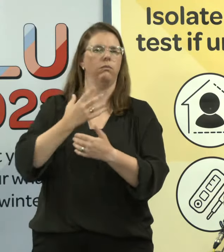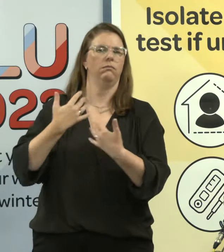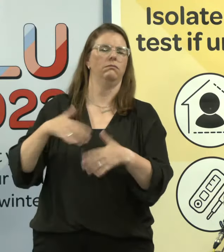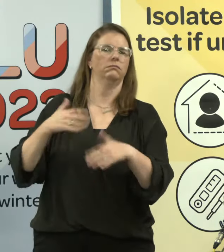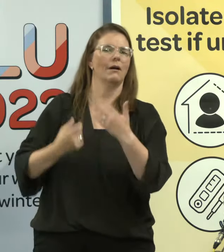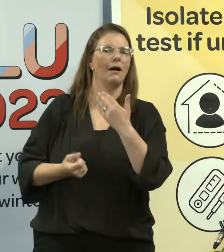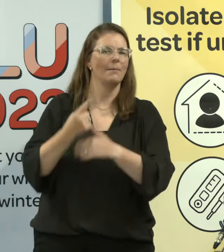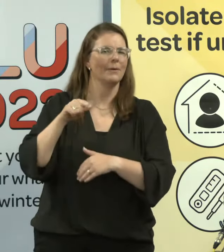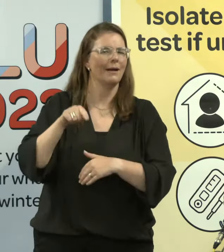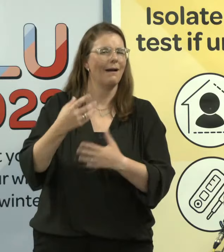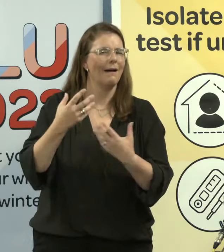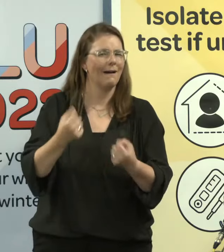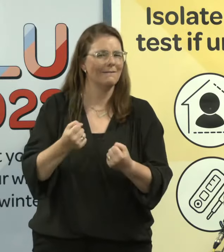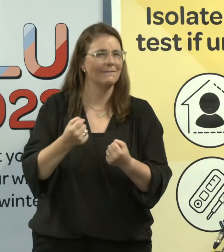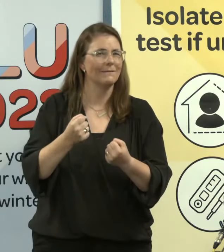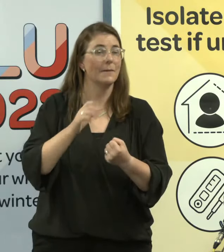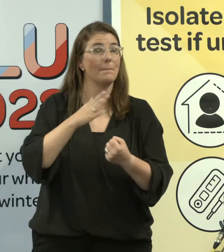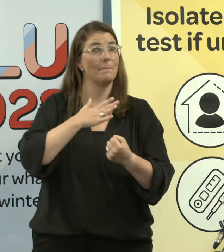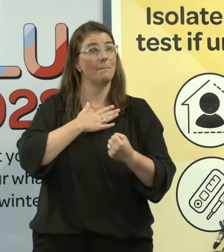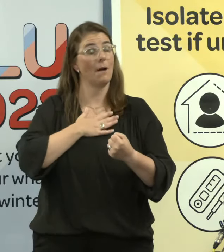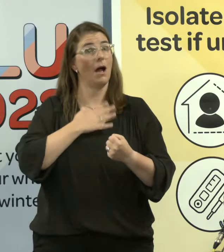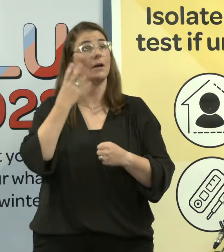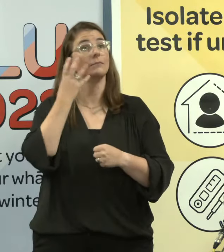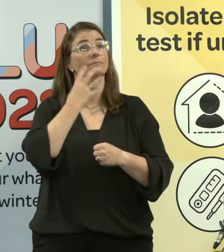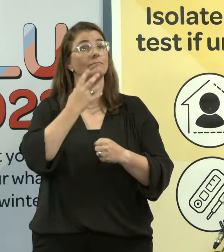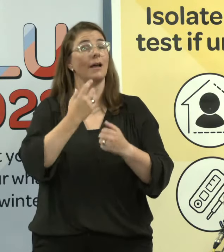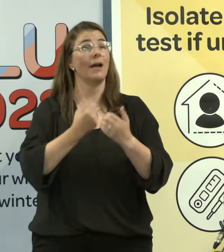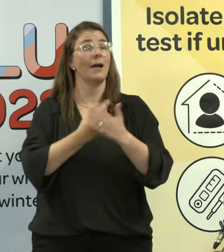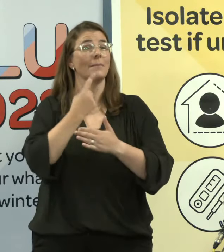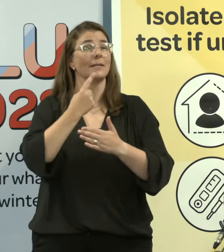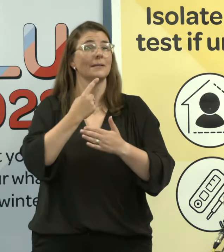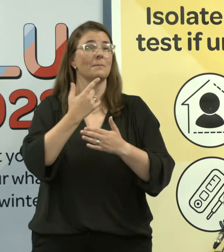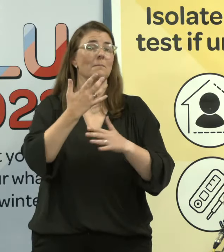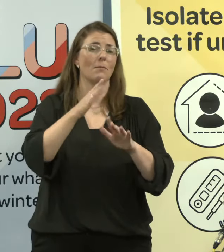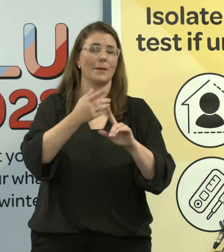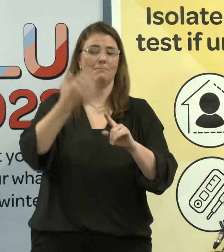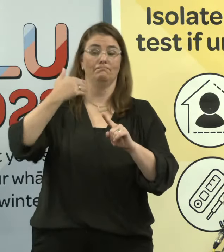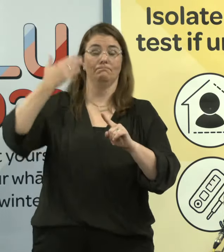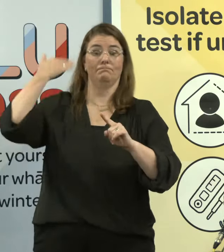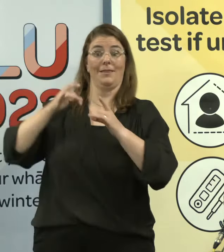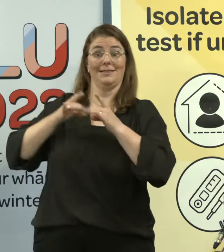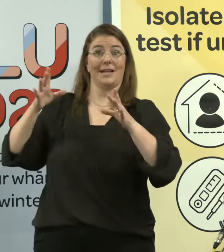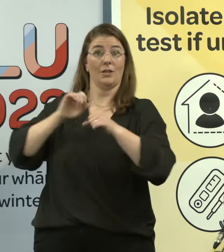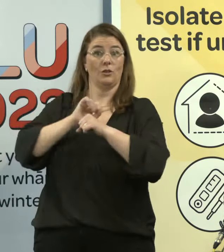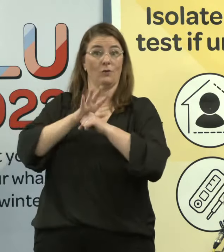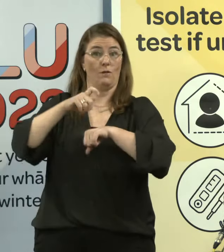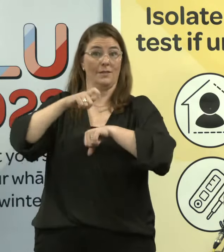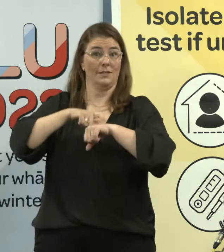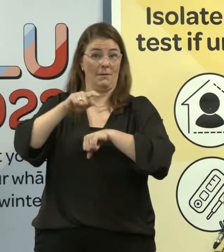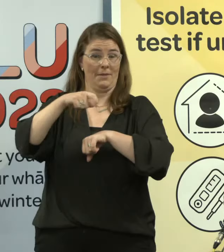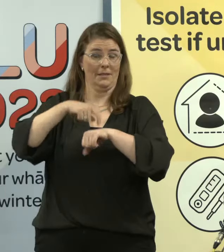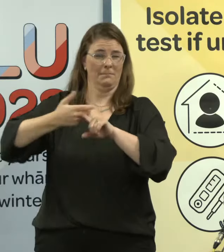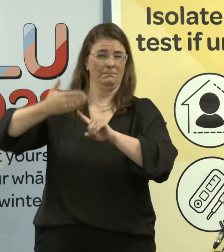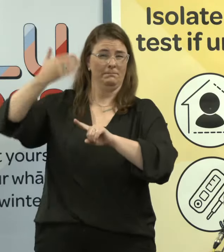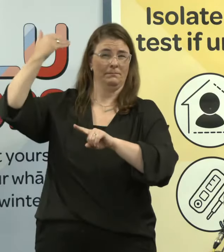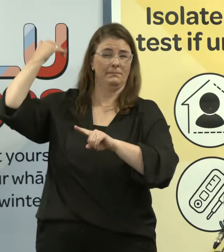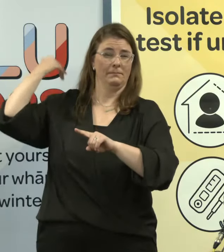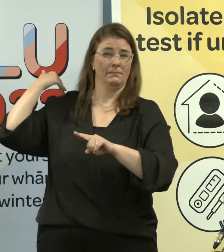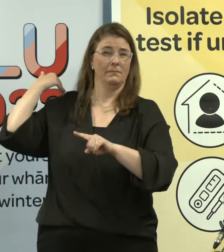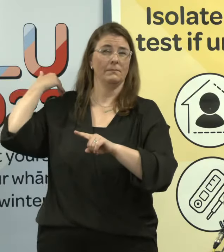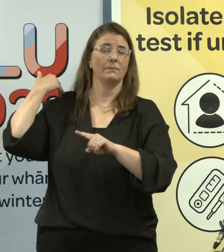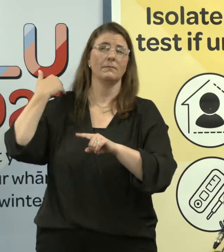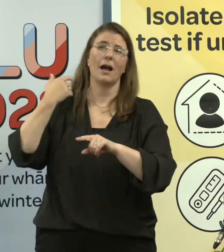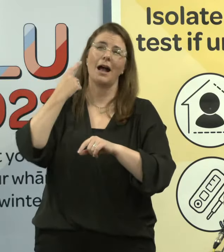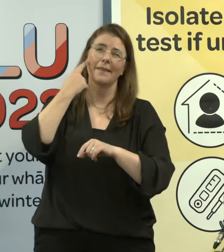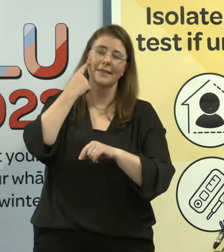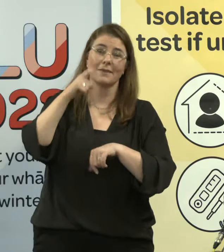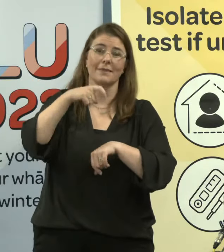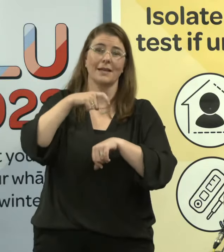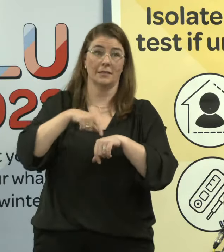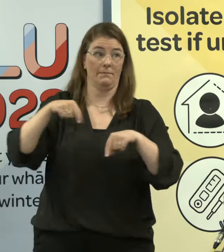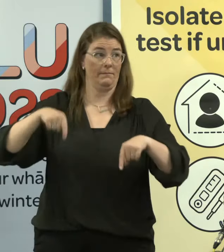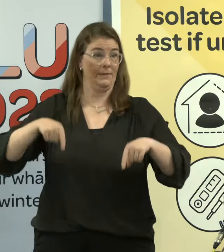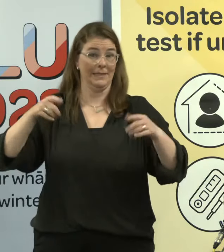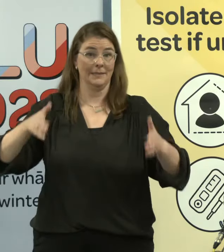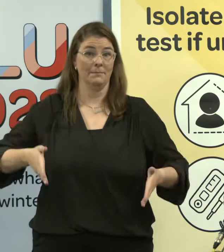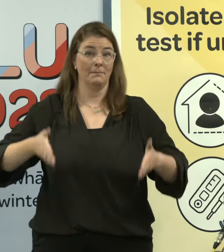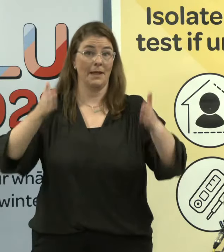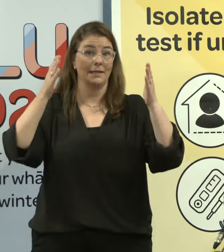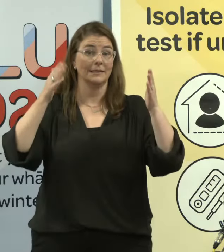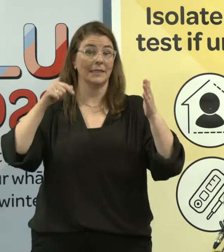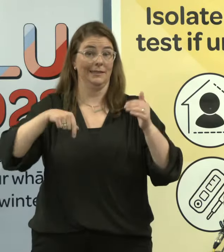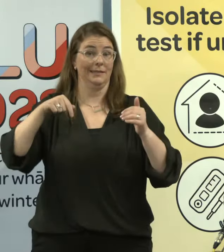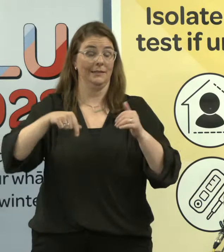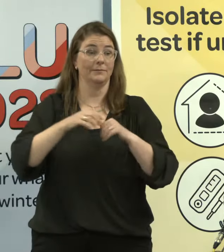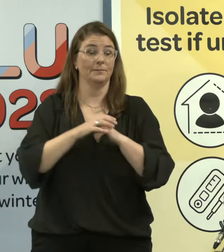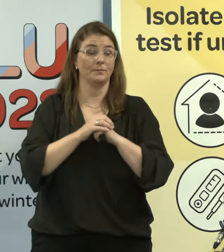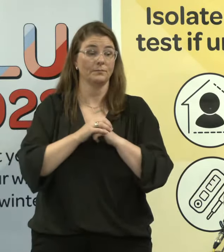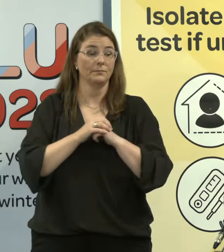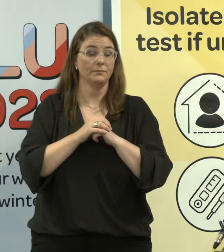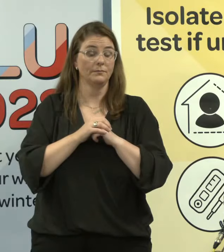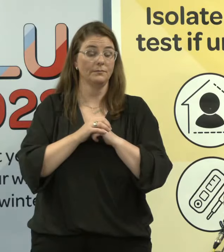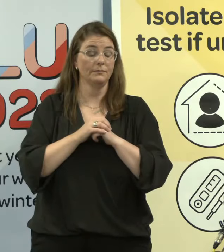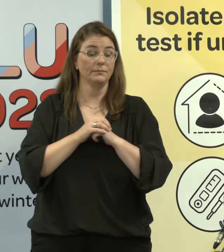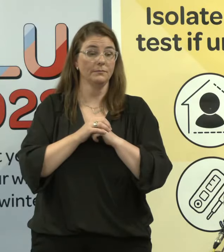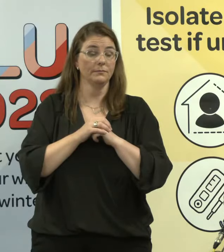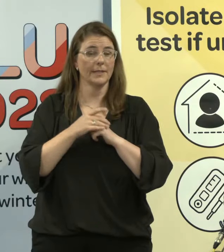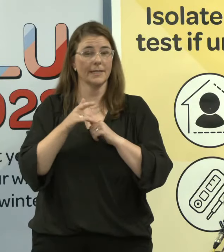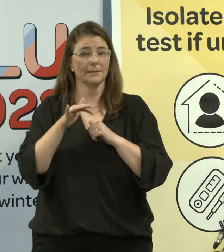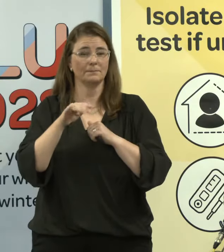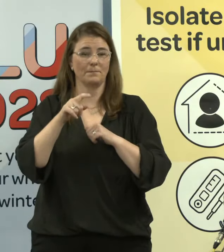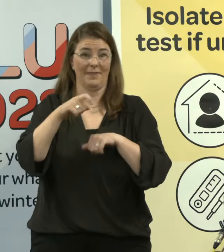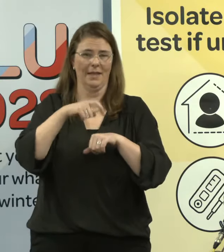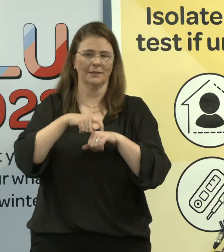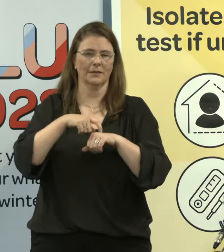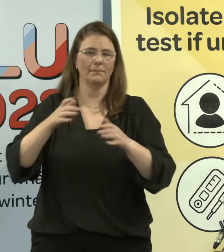tino whakamataku. A mo ahau, ko